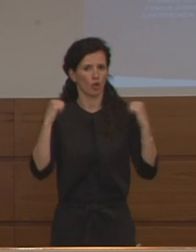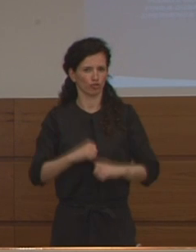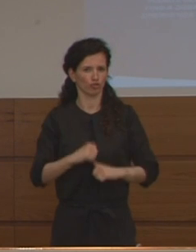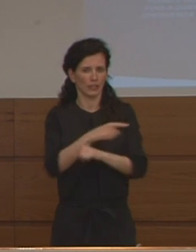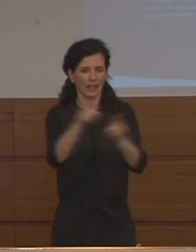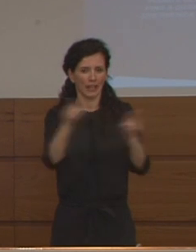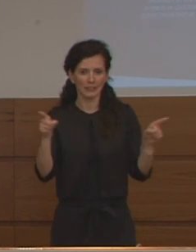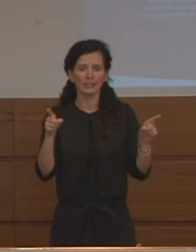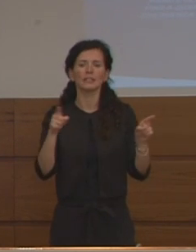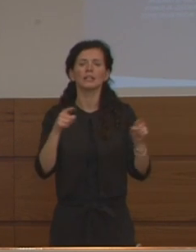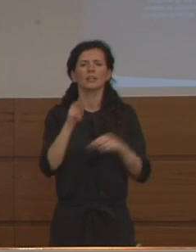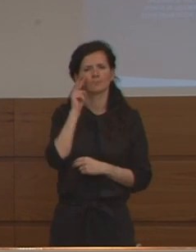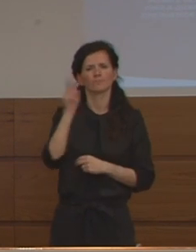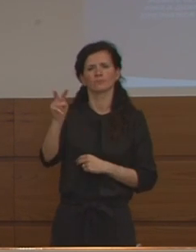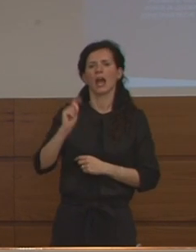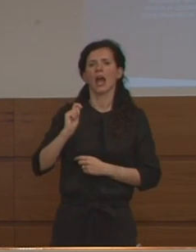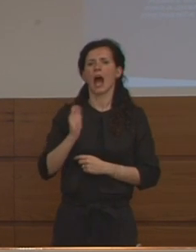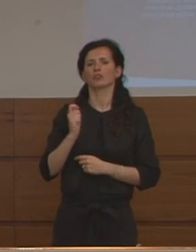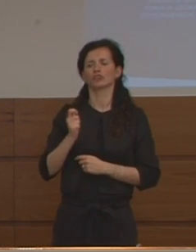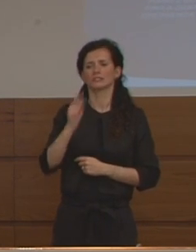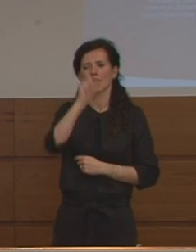visitare il sito dell'Agenzia Italiana del Farmaco.